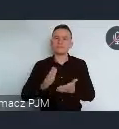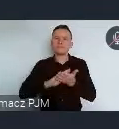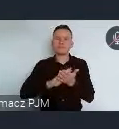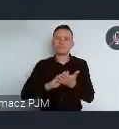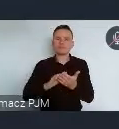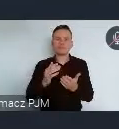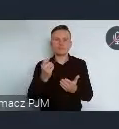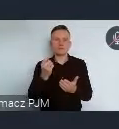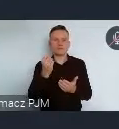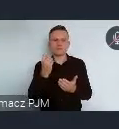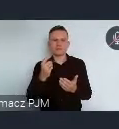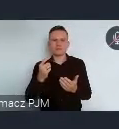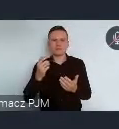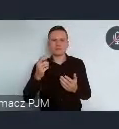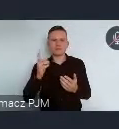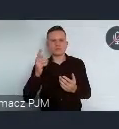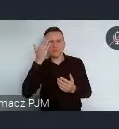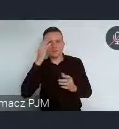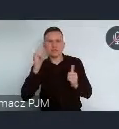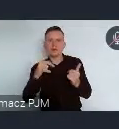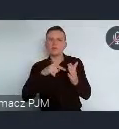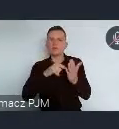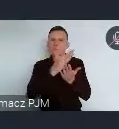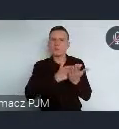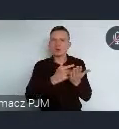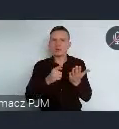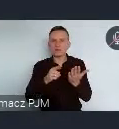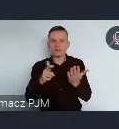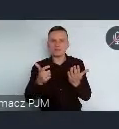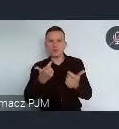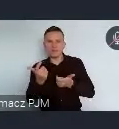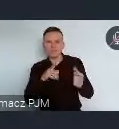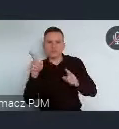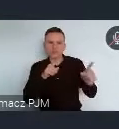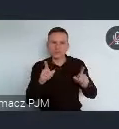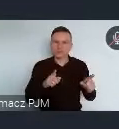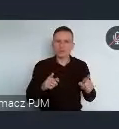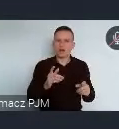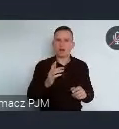jak tu się poruszać po tym narzędziu, ale mam nadzieję, że już w tej chwili wiem.